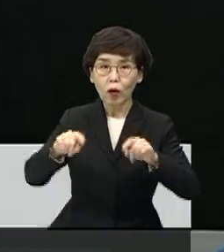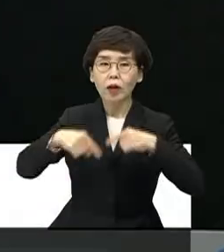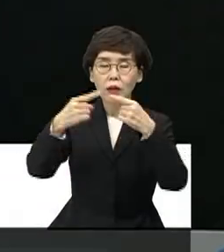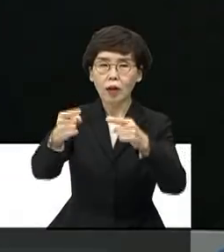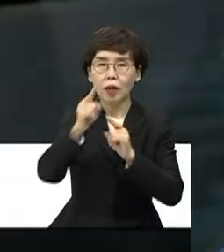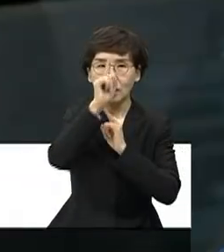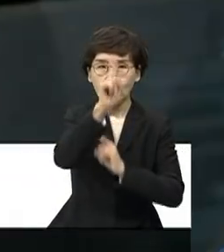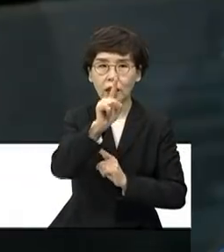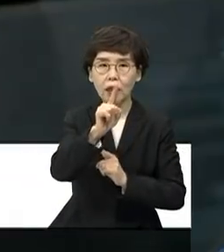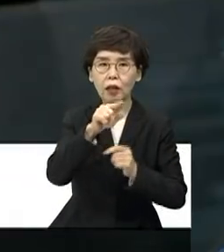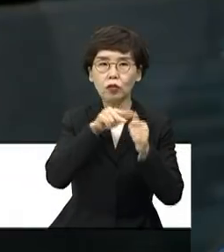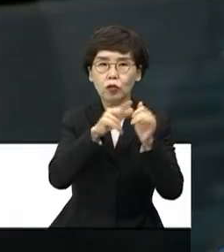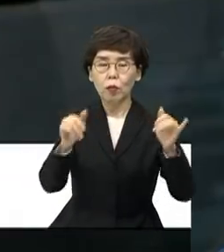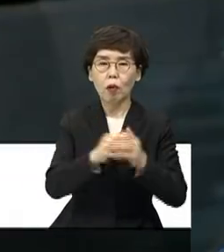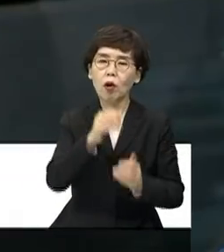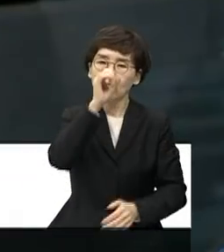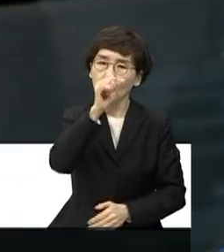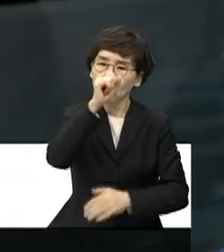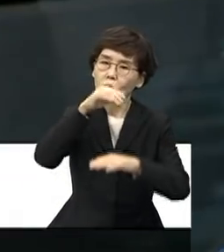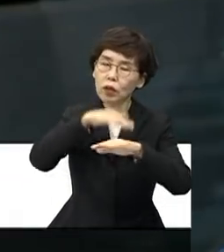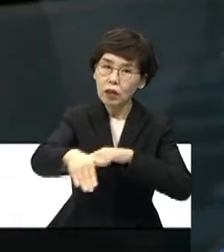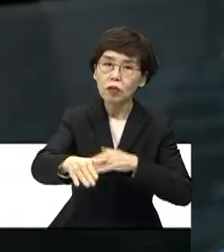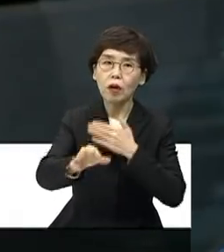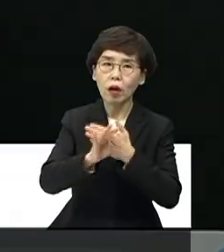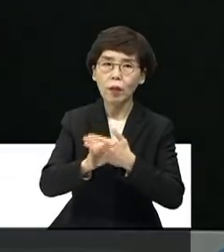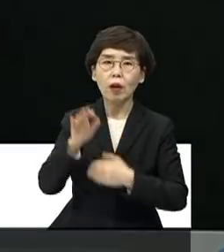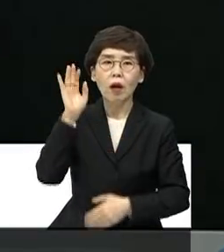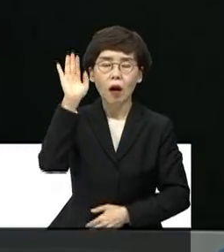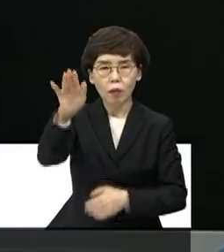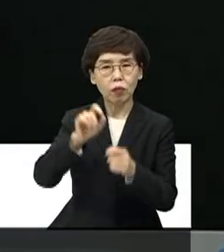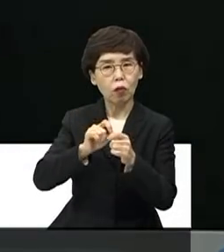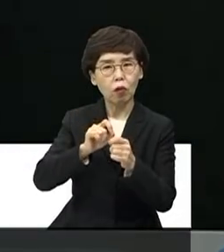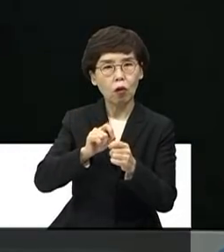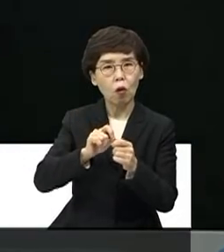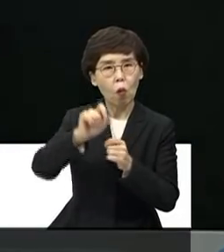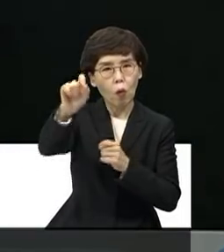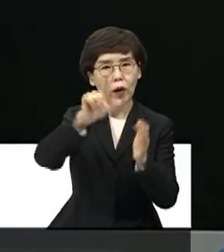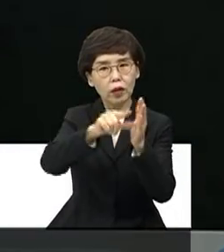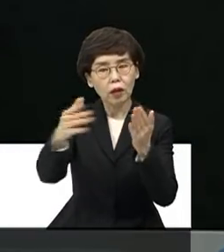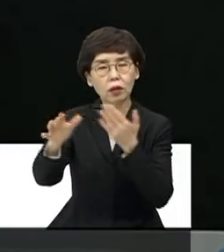좋은 게 좋다는 식의 대사면 장기적으로 통합을 저해할 수 있다며 이명박 전 대통령의 사면 가능성에 거부 의사를